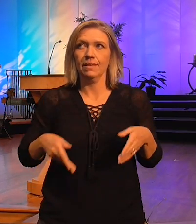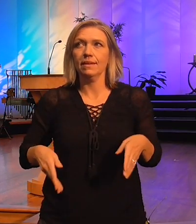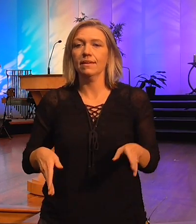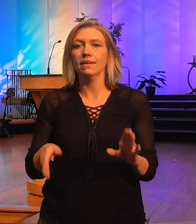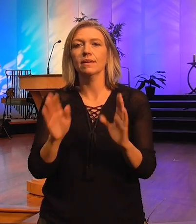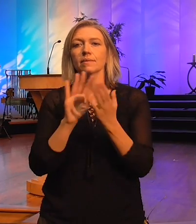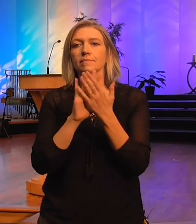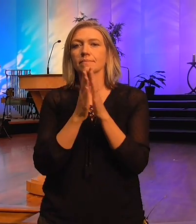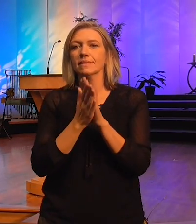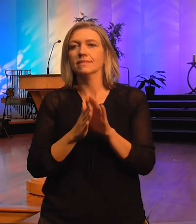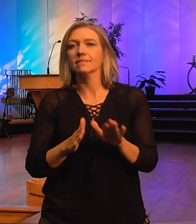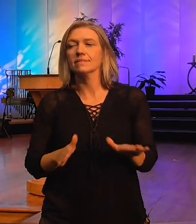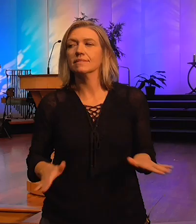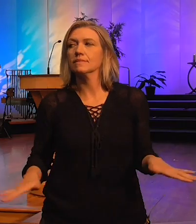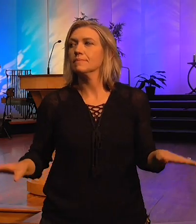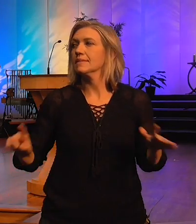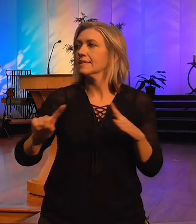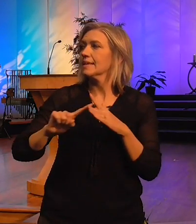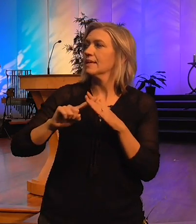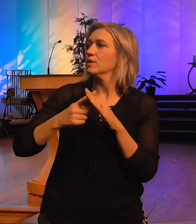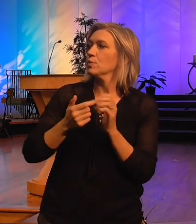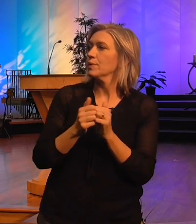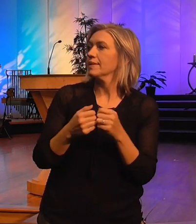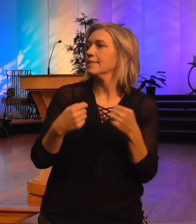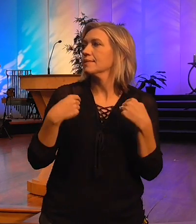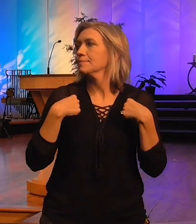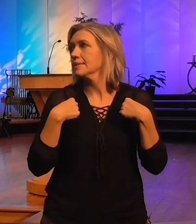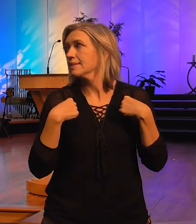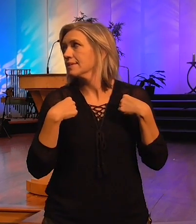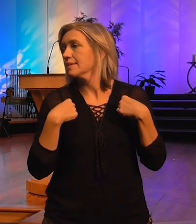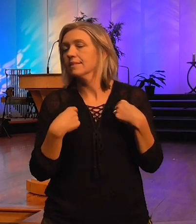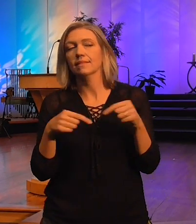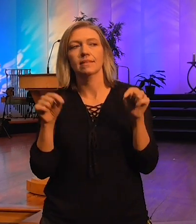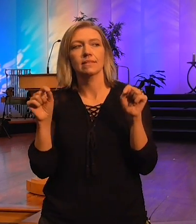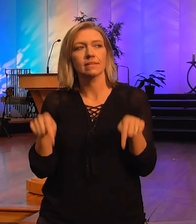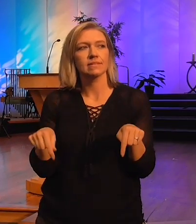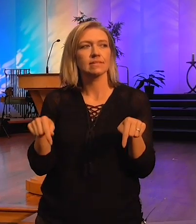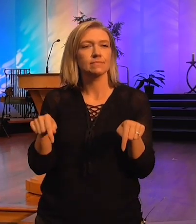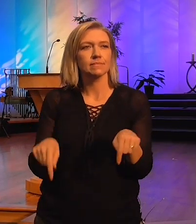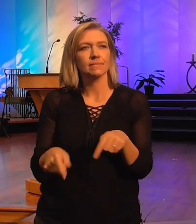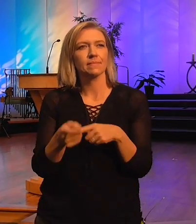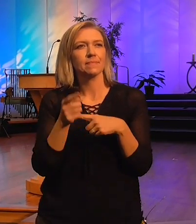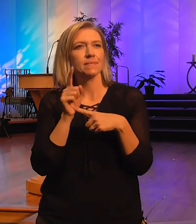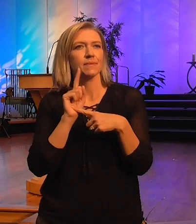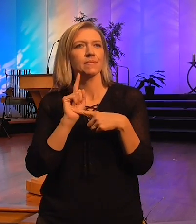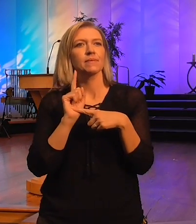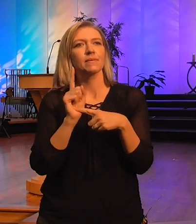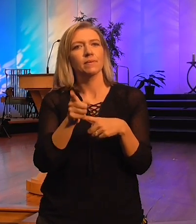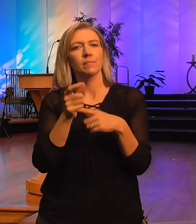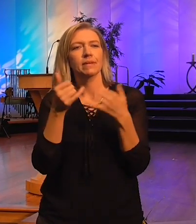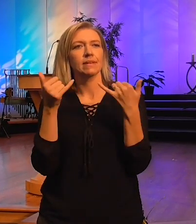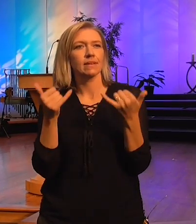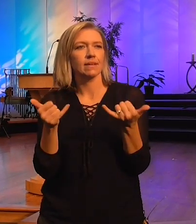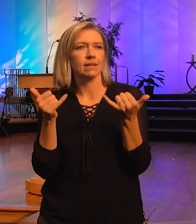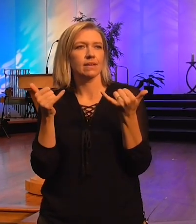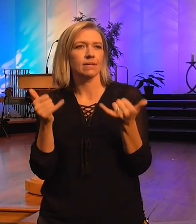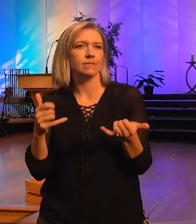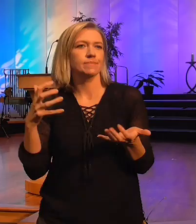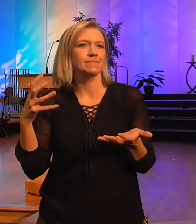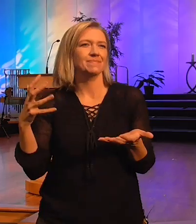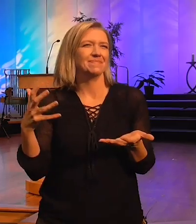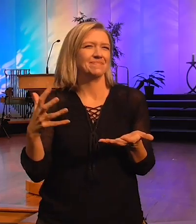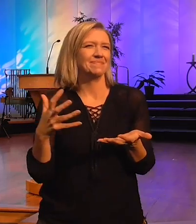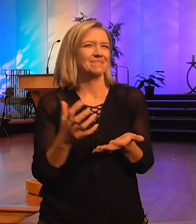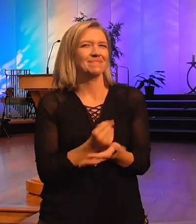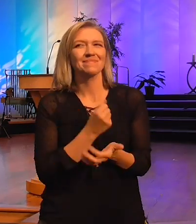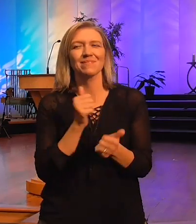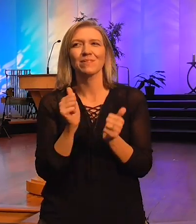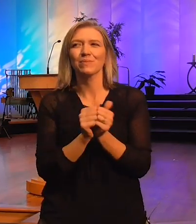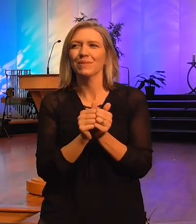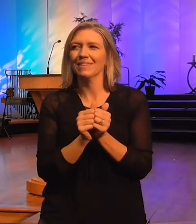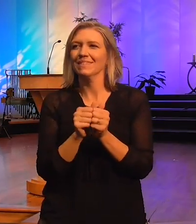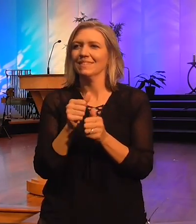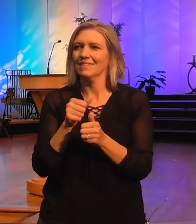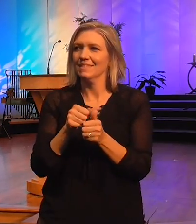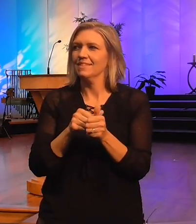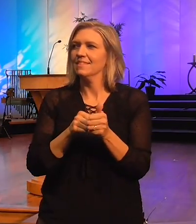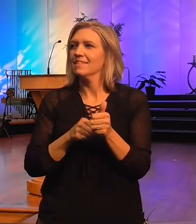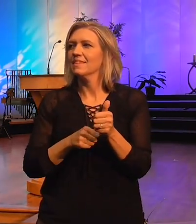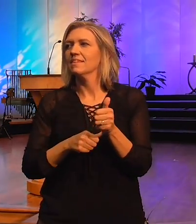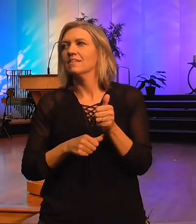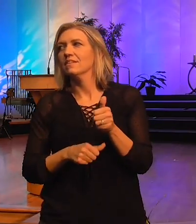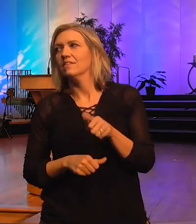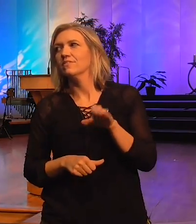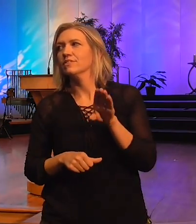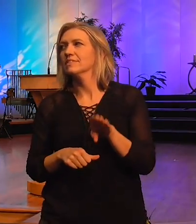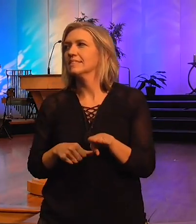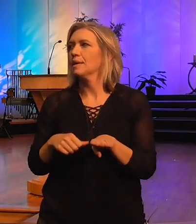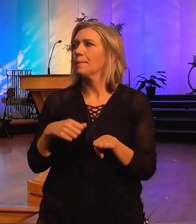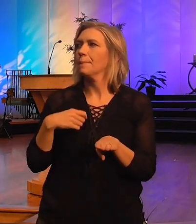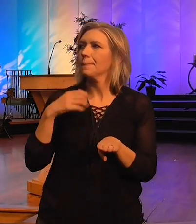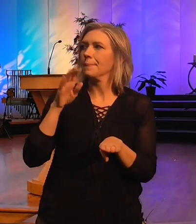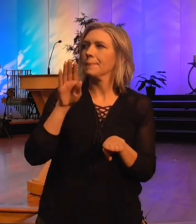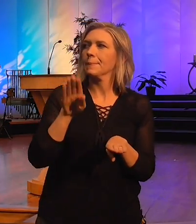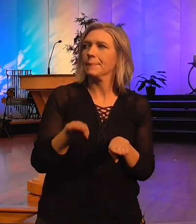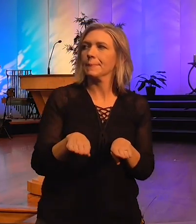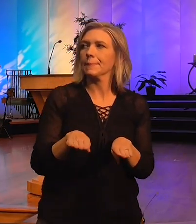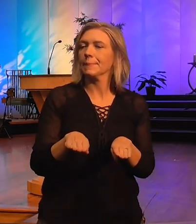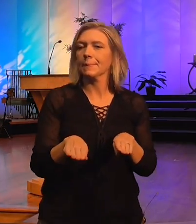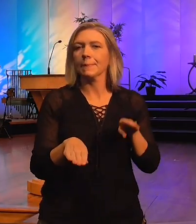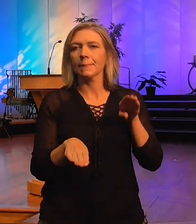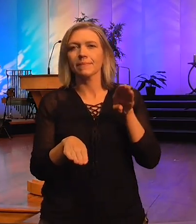paz que la paz comience conmigo que este sea el momento ahora con cada paso que doy